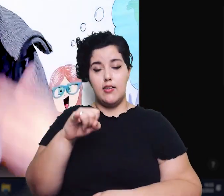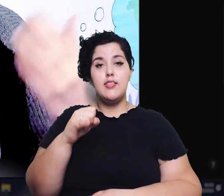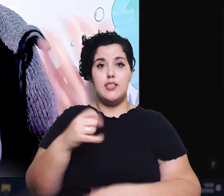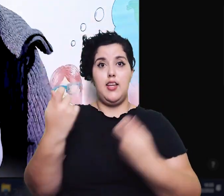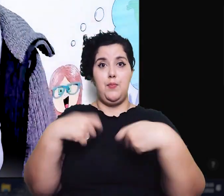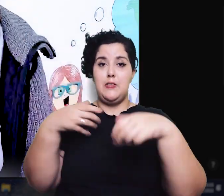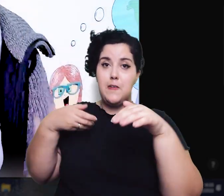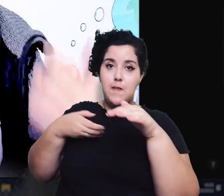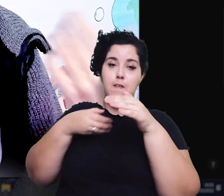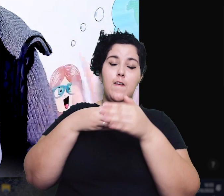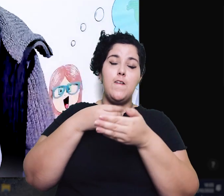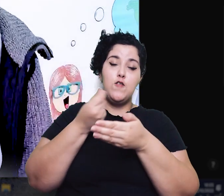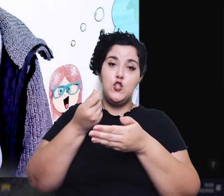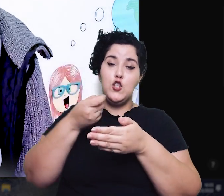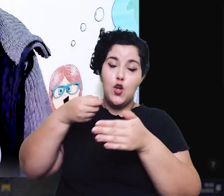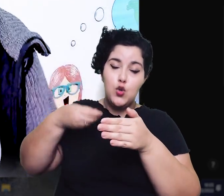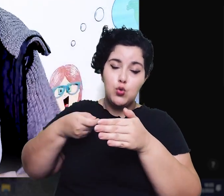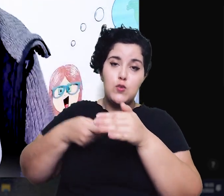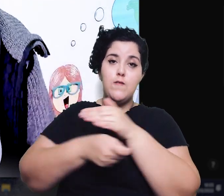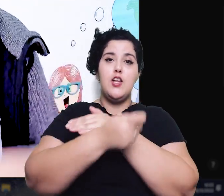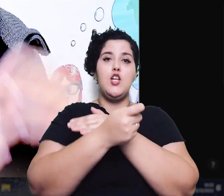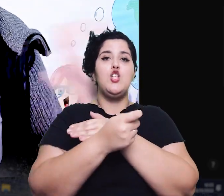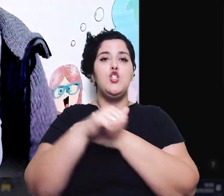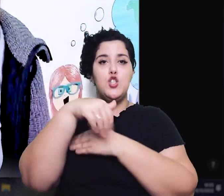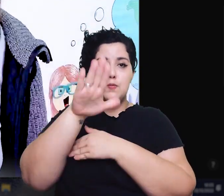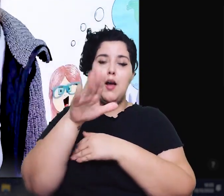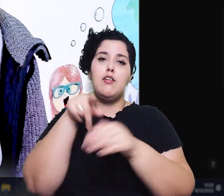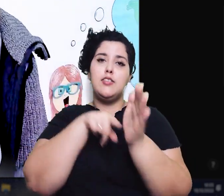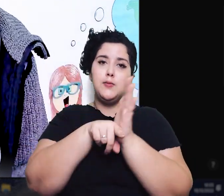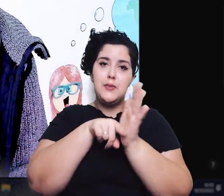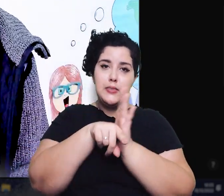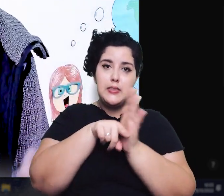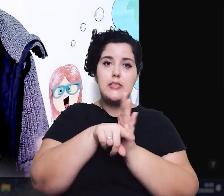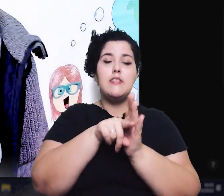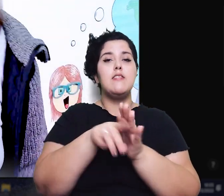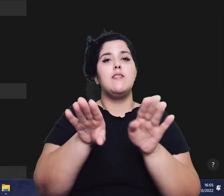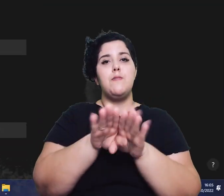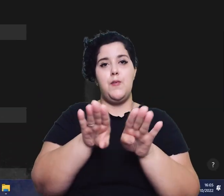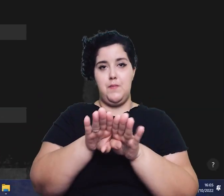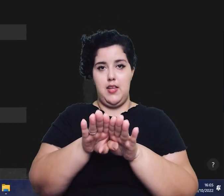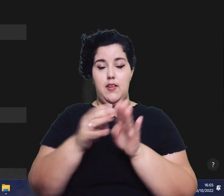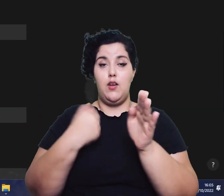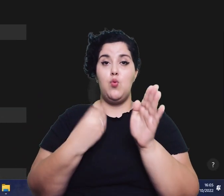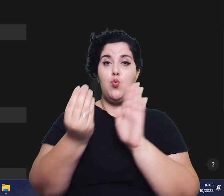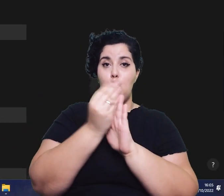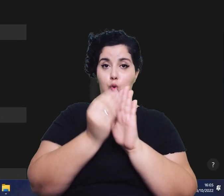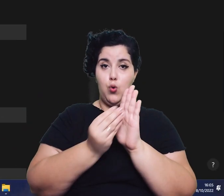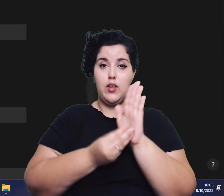valeria o investimento de mais tempo, de enviar pra muito mais gente e assim por diante. Aqui também coloquei definição de